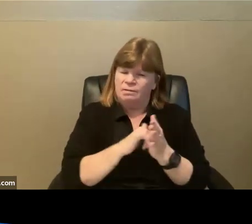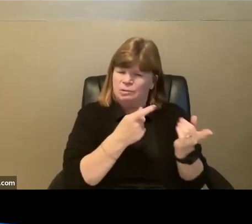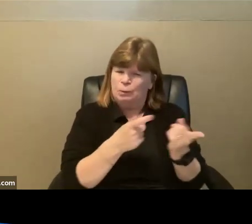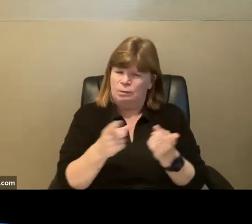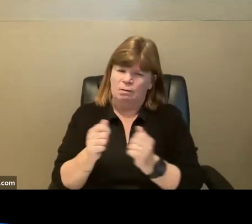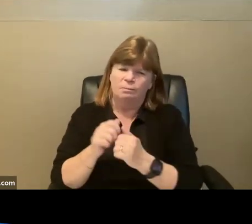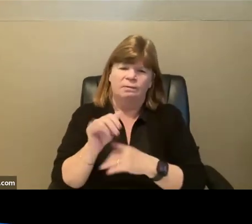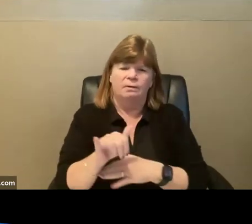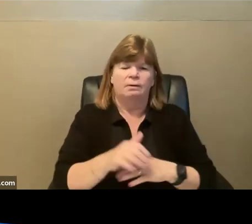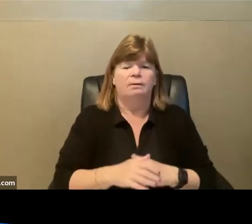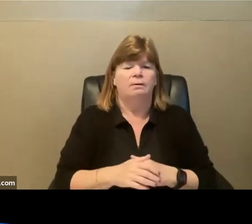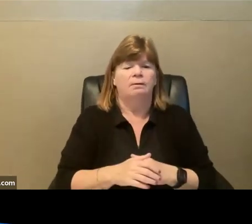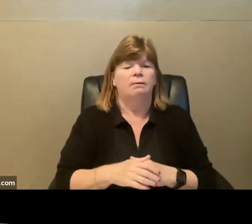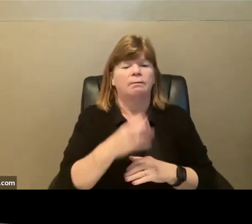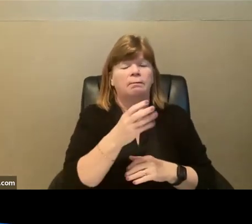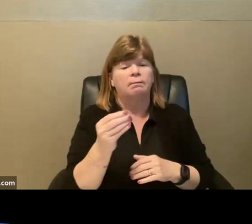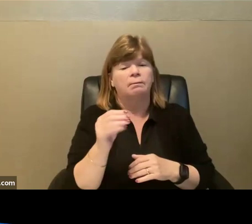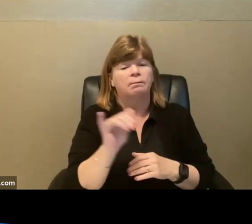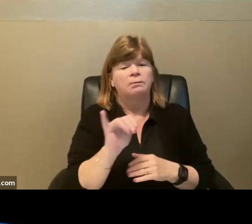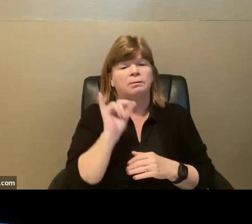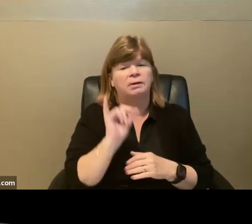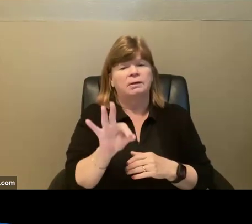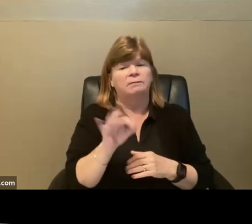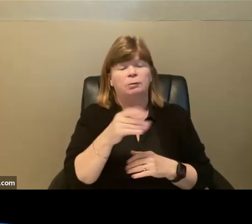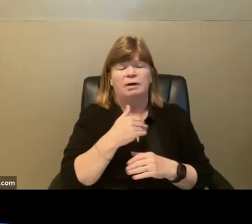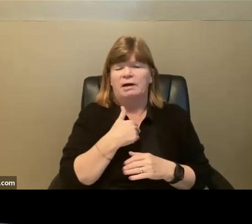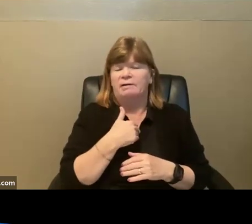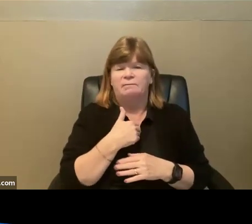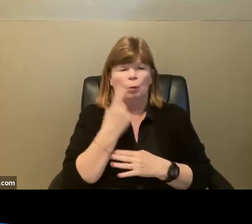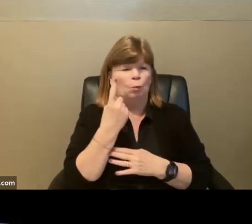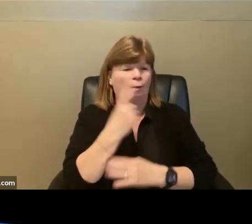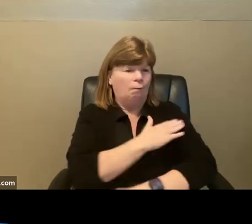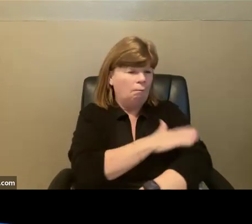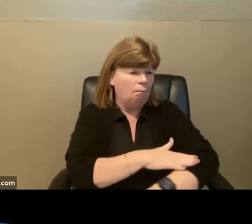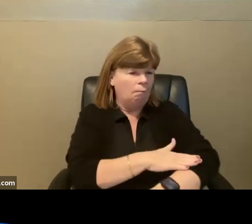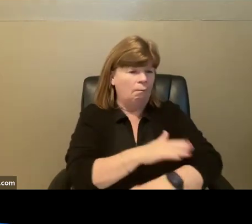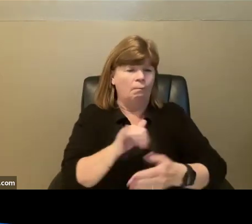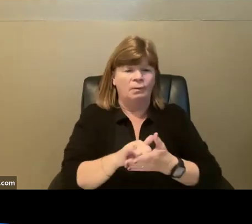Además, si solo tienes una extremidad afectada, como en una lesión cerebral